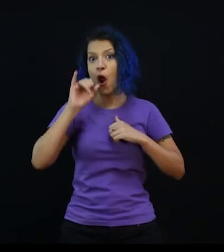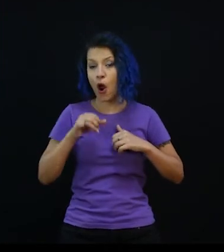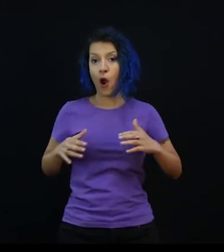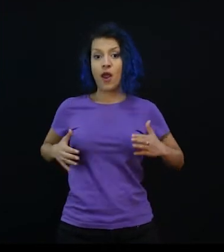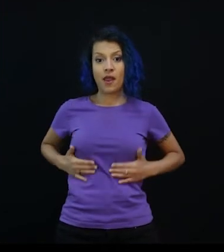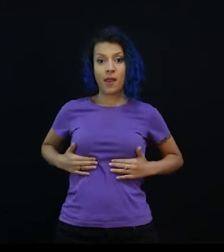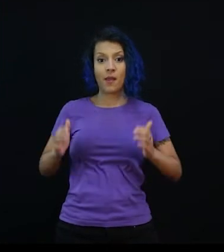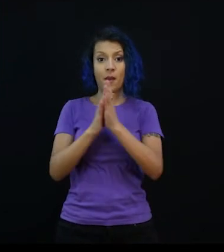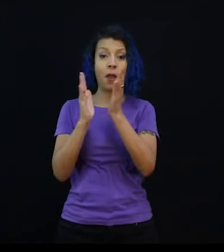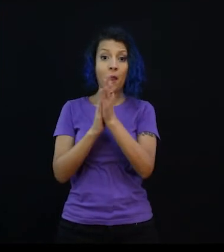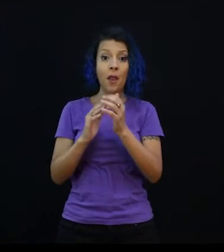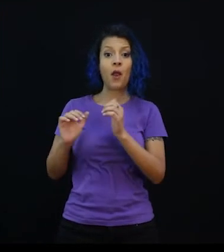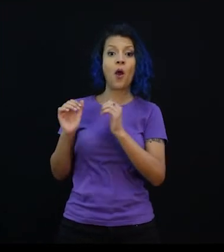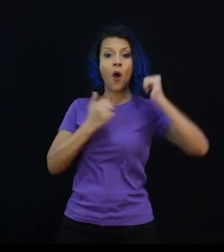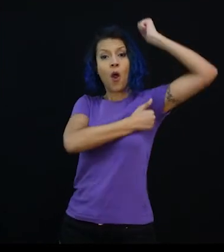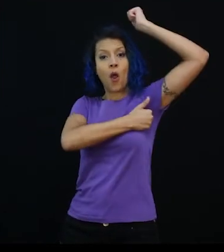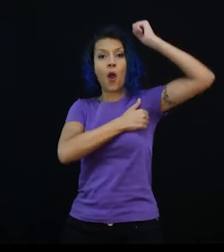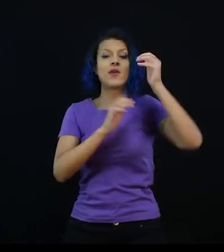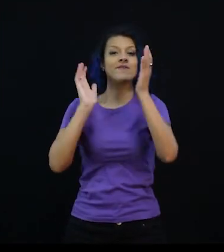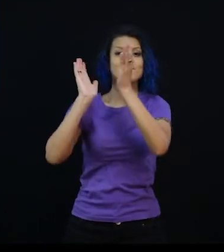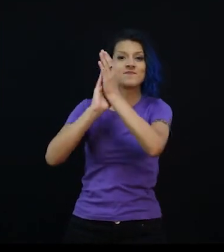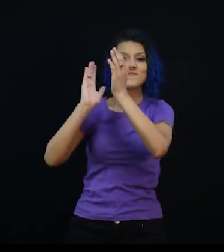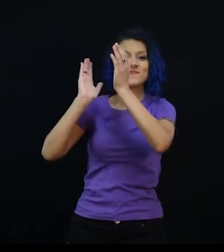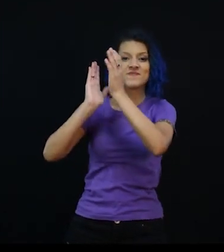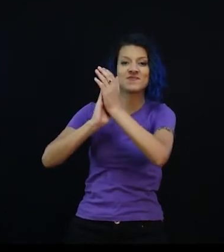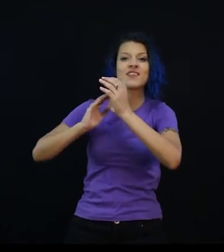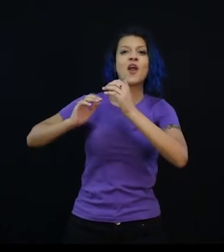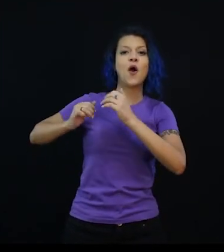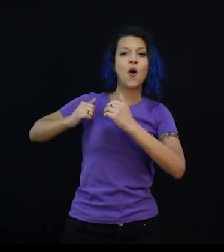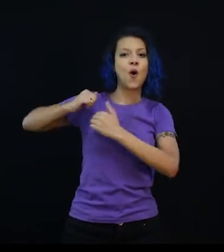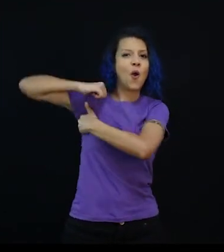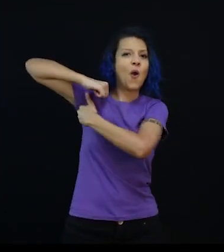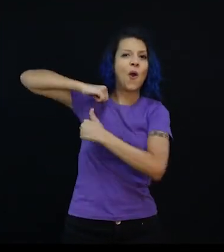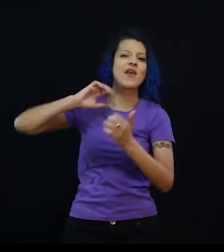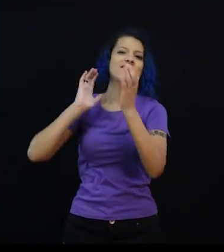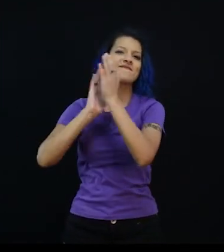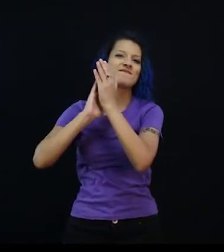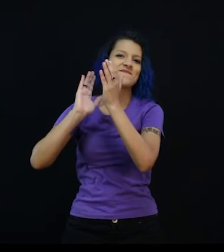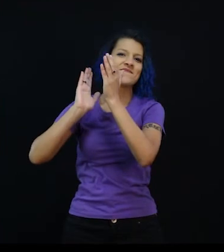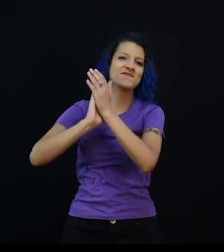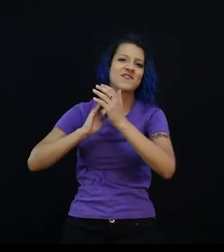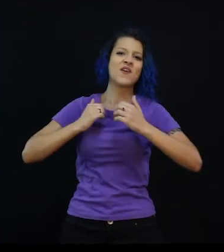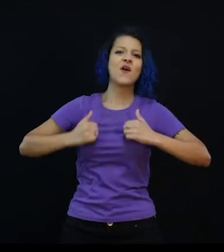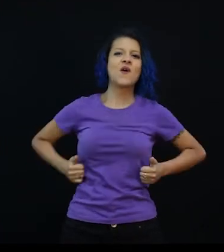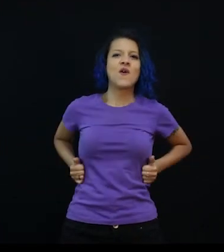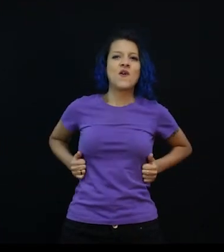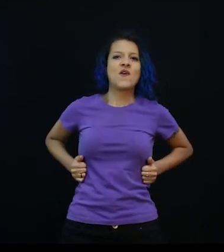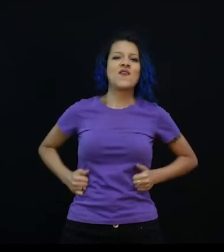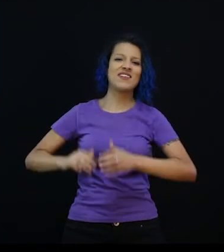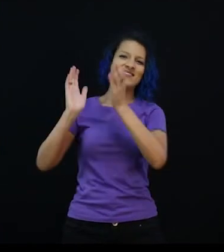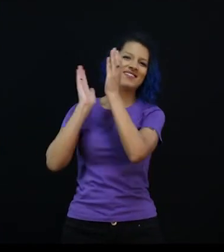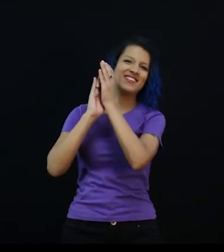Oin oin